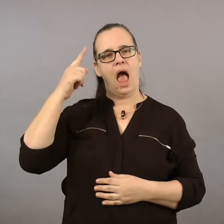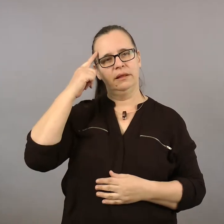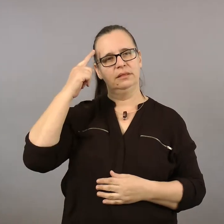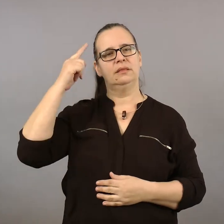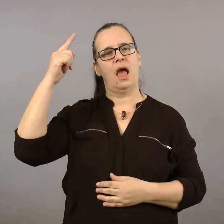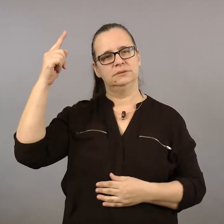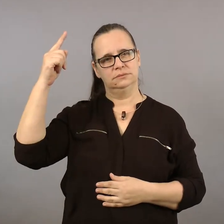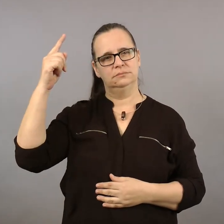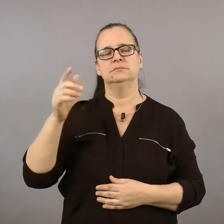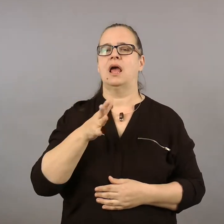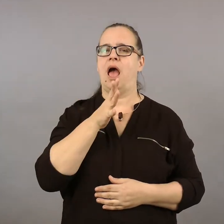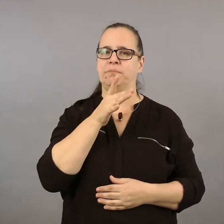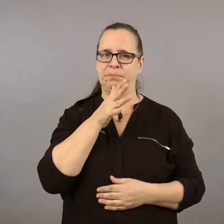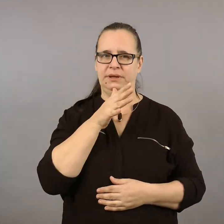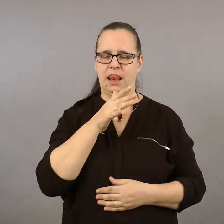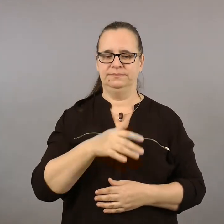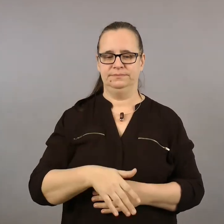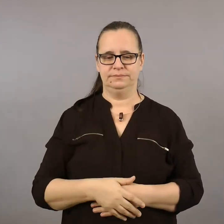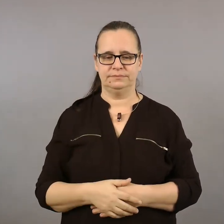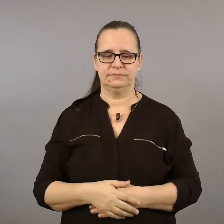Andacht April